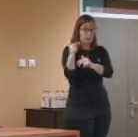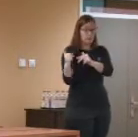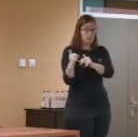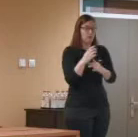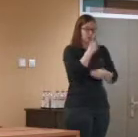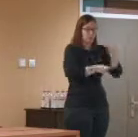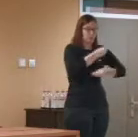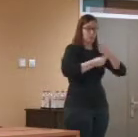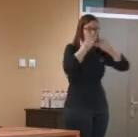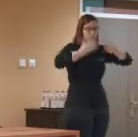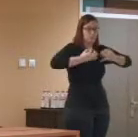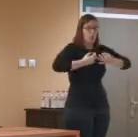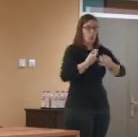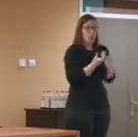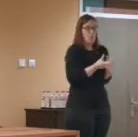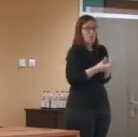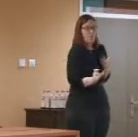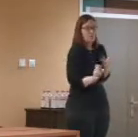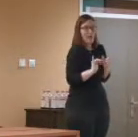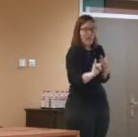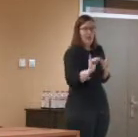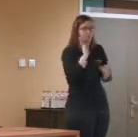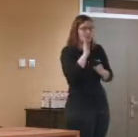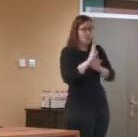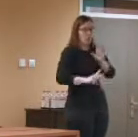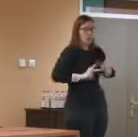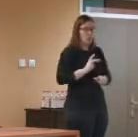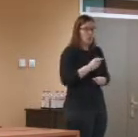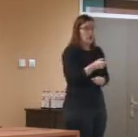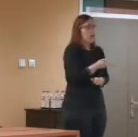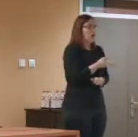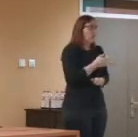está marcada por la corrupción. Son empresarios que, presuntamente, y algunos no presuntamente porque lo han reconocido,